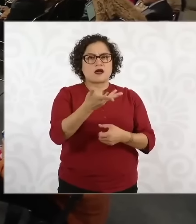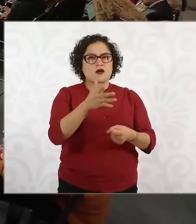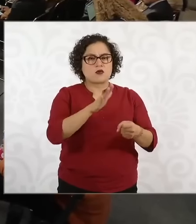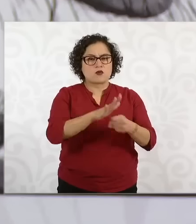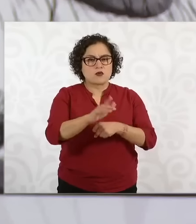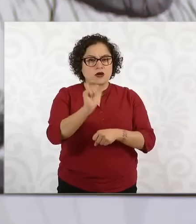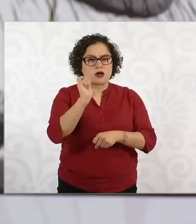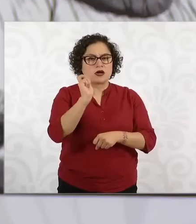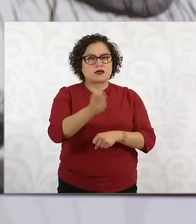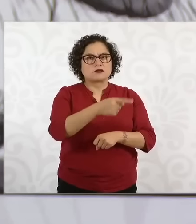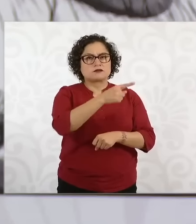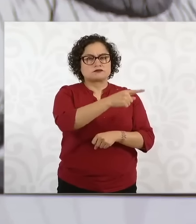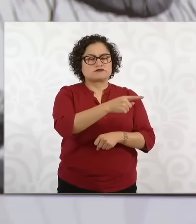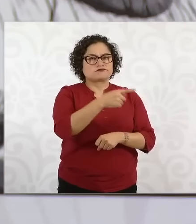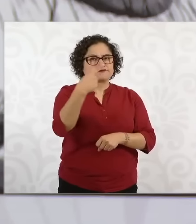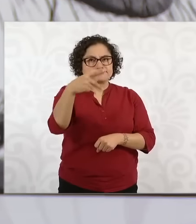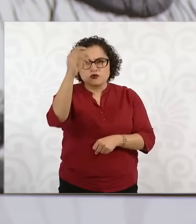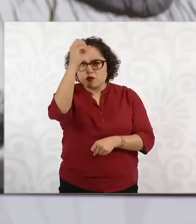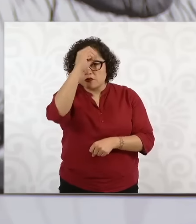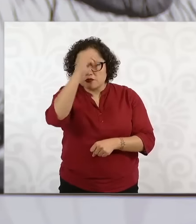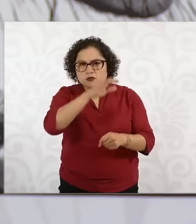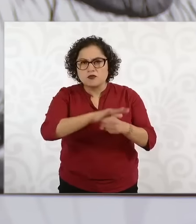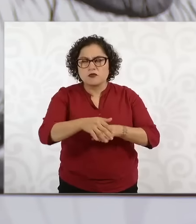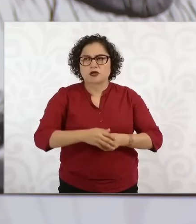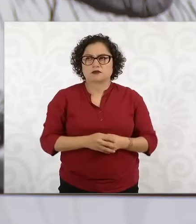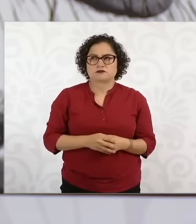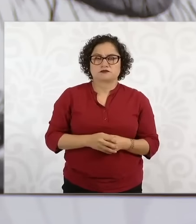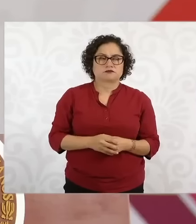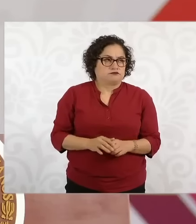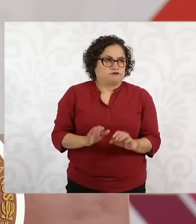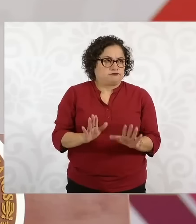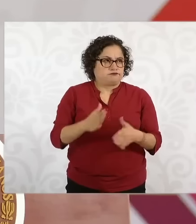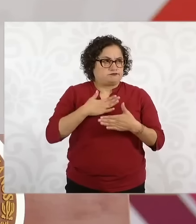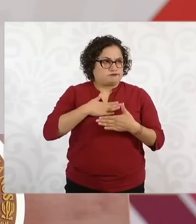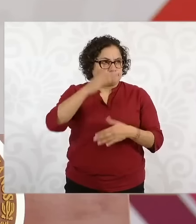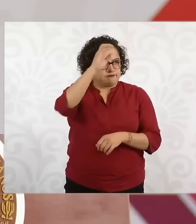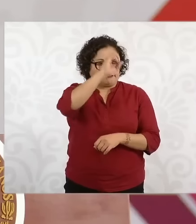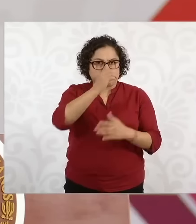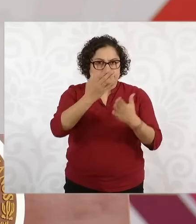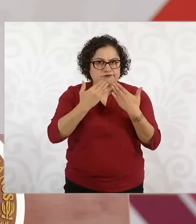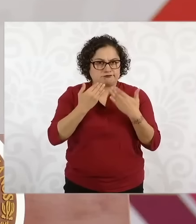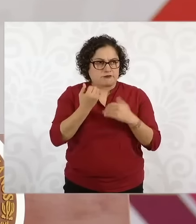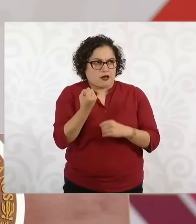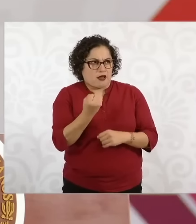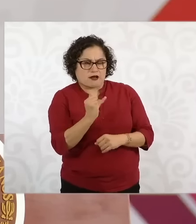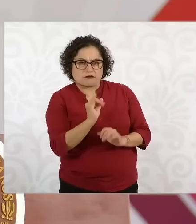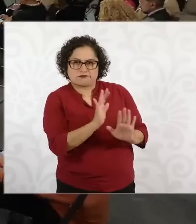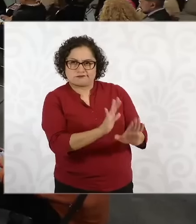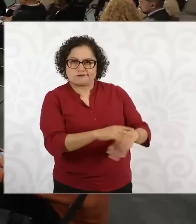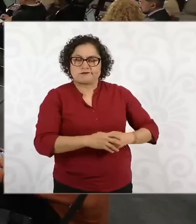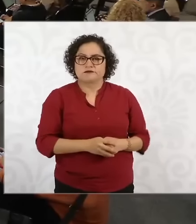No hay una opinión personal sobre eso. No es lo que es. En este contexto él aprovechó para hacer